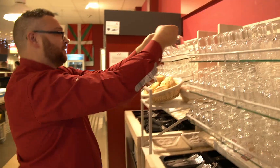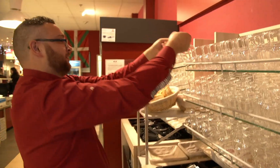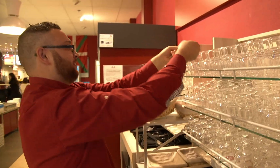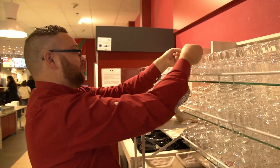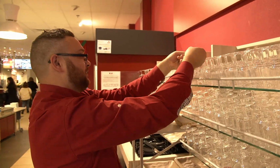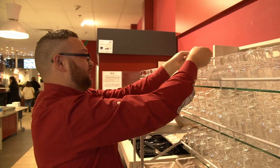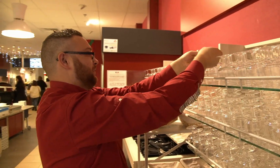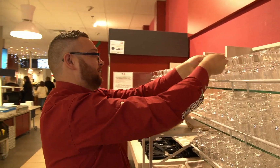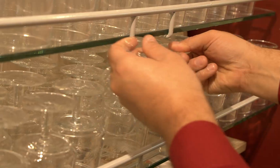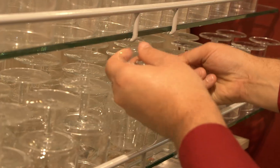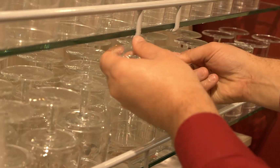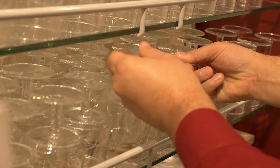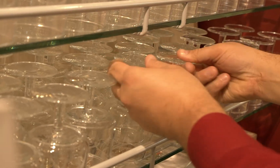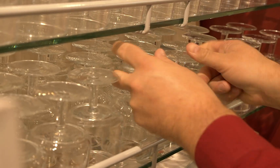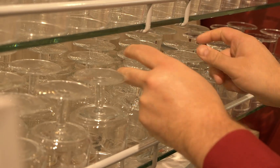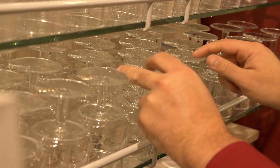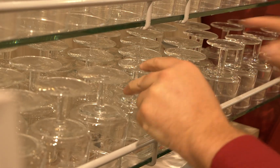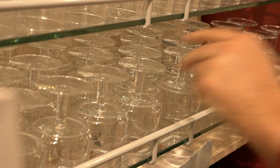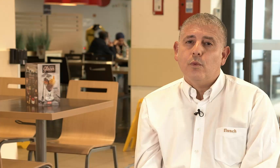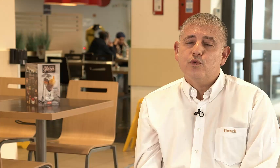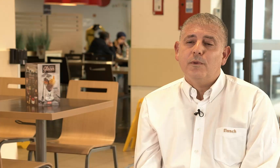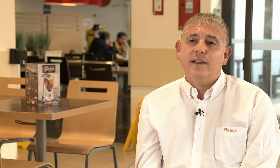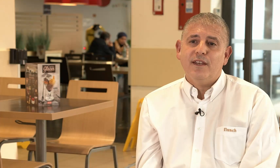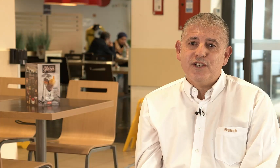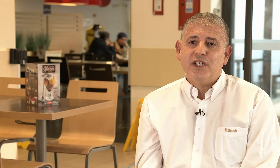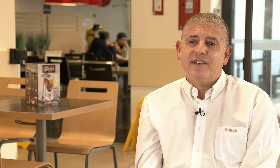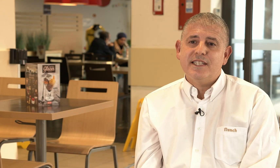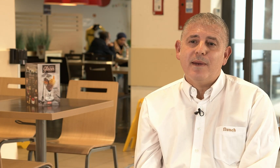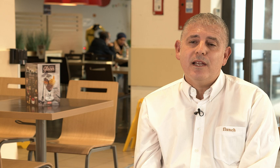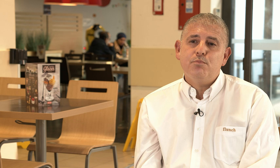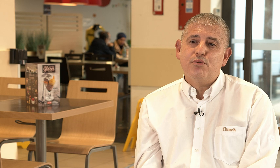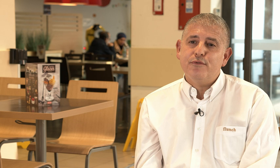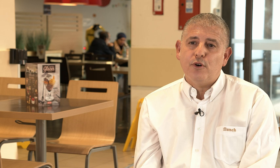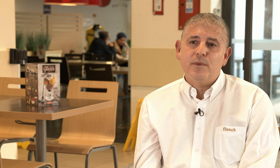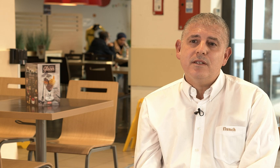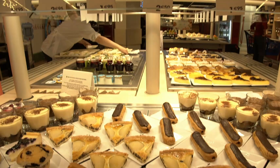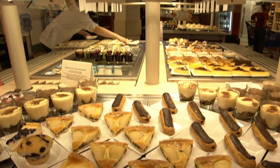J’ai vraiment aucune difficulté particulière. Nous sommes en train de réfléchir avec Ismaël pour le former